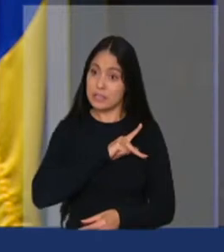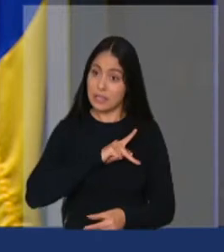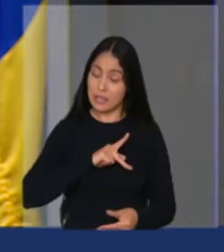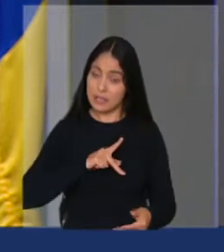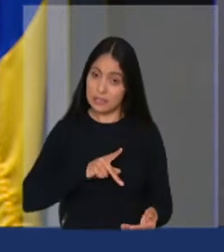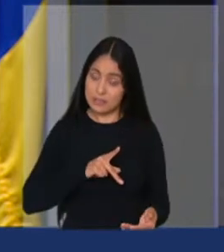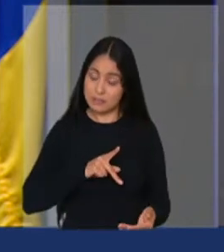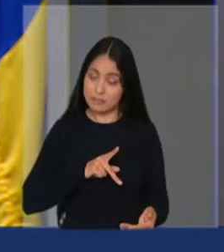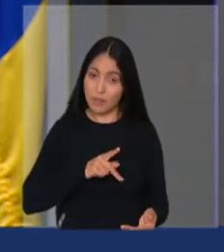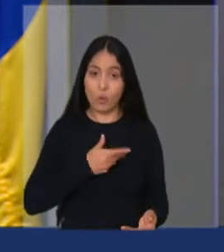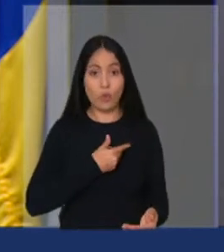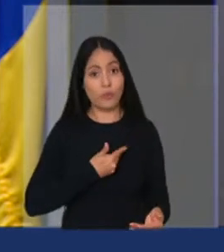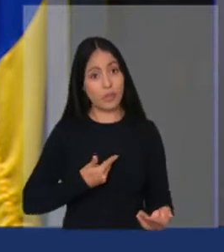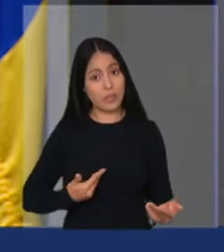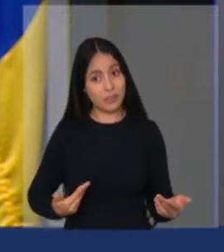ELETRÔNICA NO BRASIL NUNCA